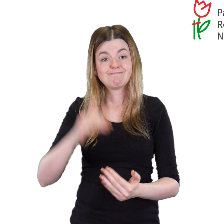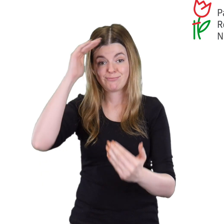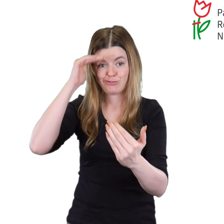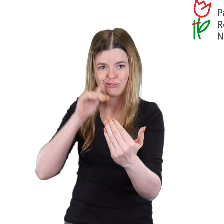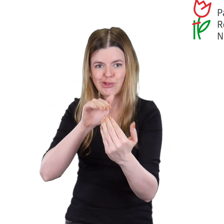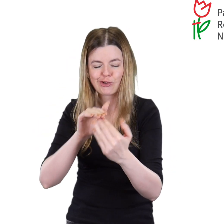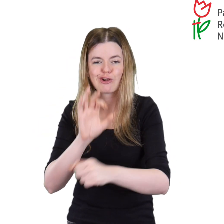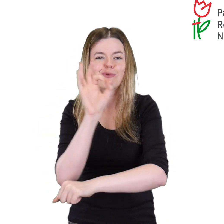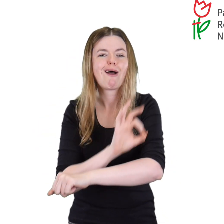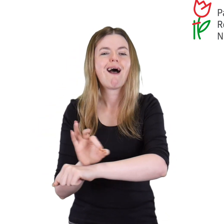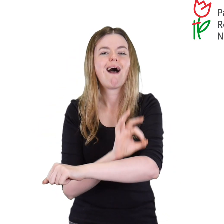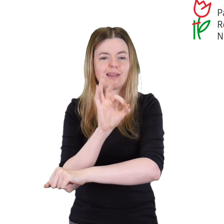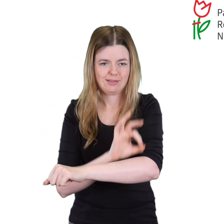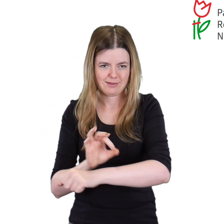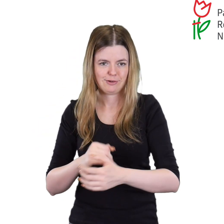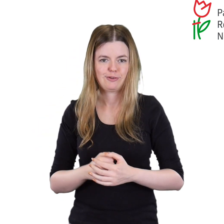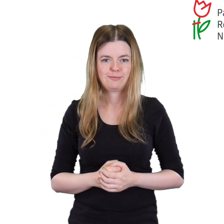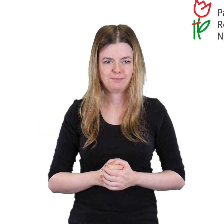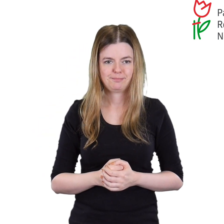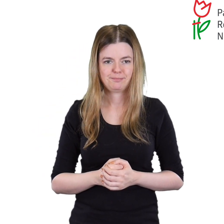Dostępność architektoniczna